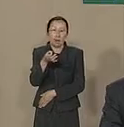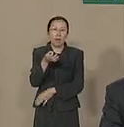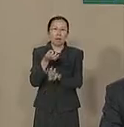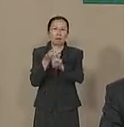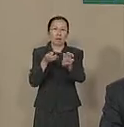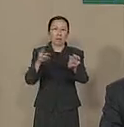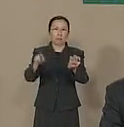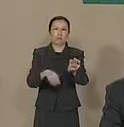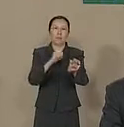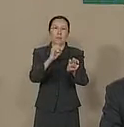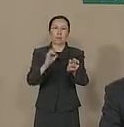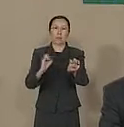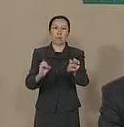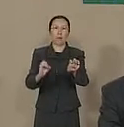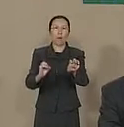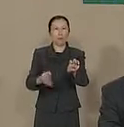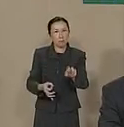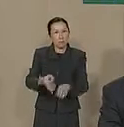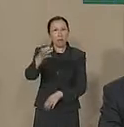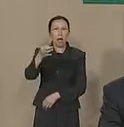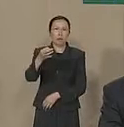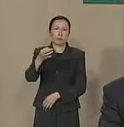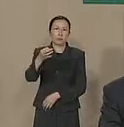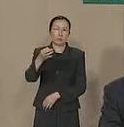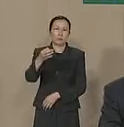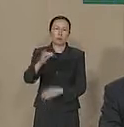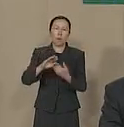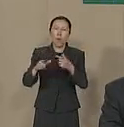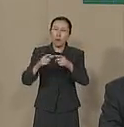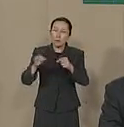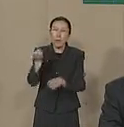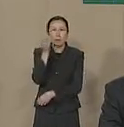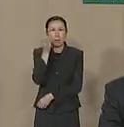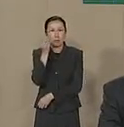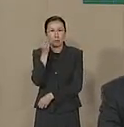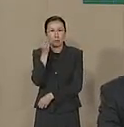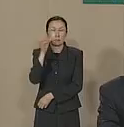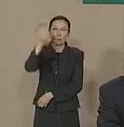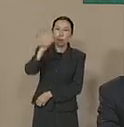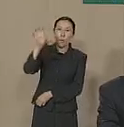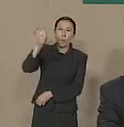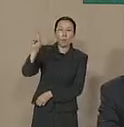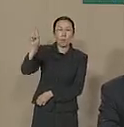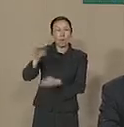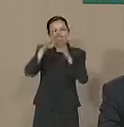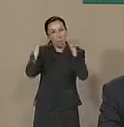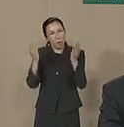3割ですが こんな国も 主要国にありません ヨーロッパで多くの国が 窓口負担は